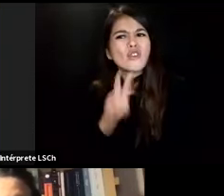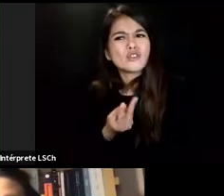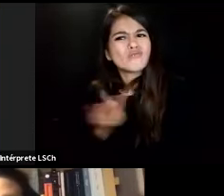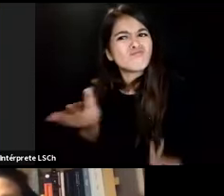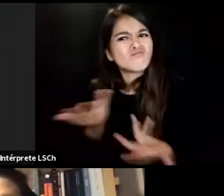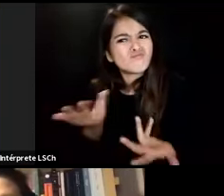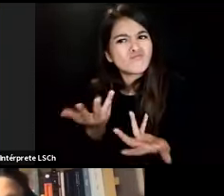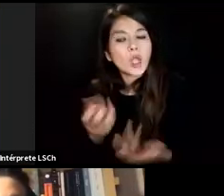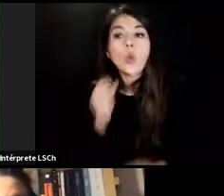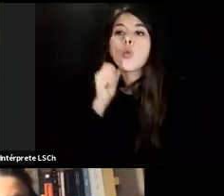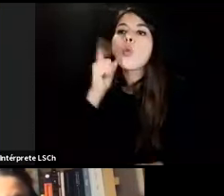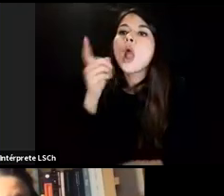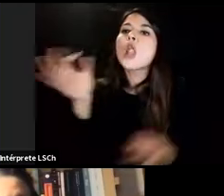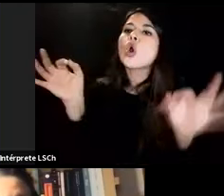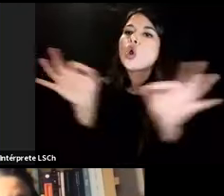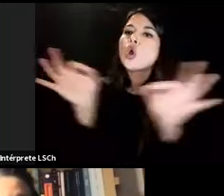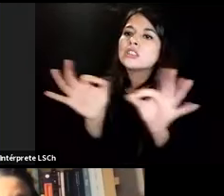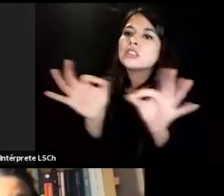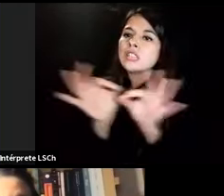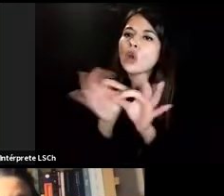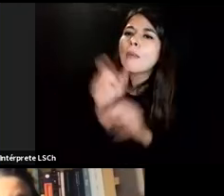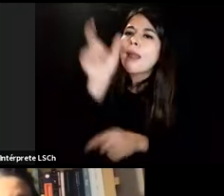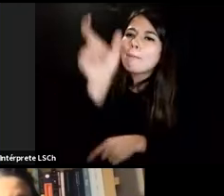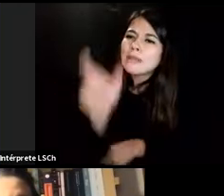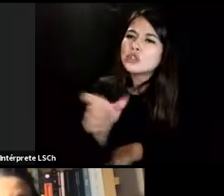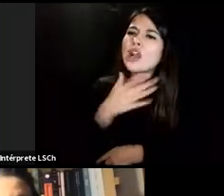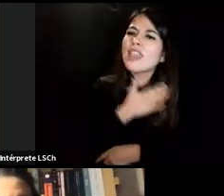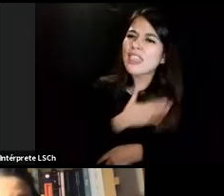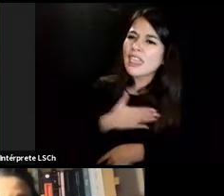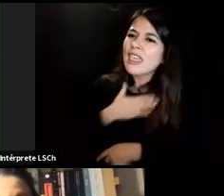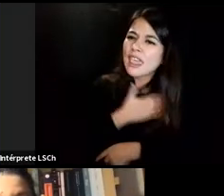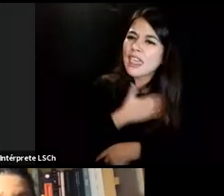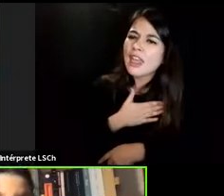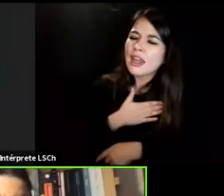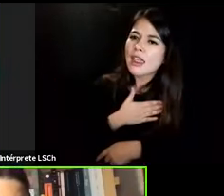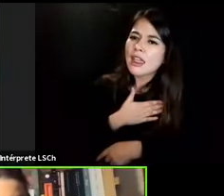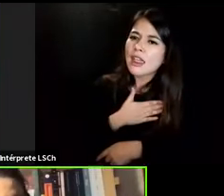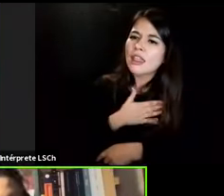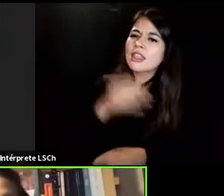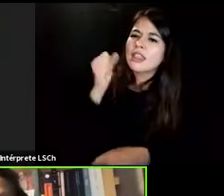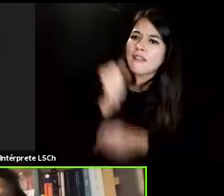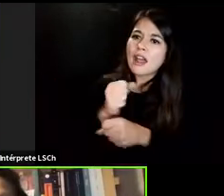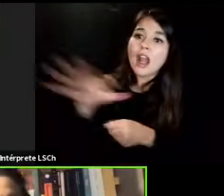ingresar en esta industria por lo menos pero te refieres a ingresar como